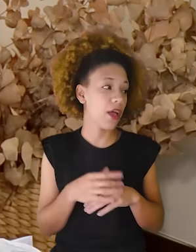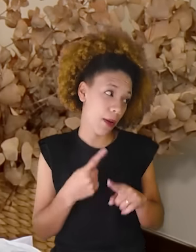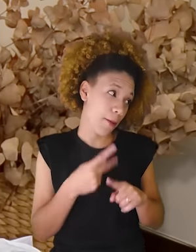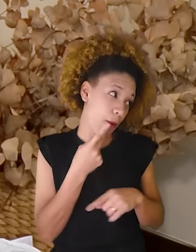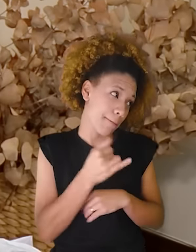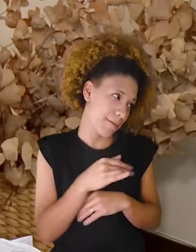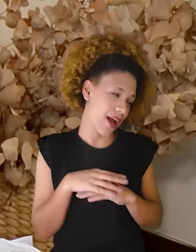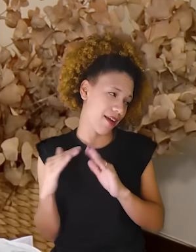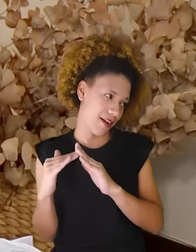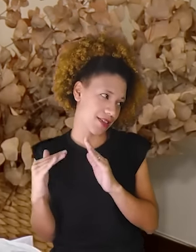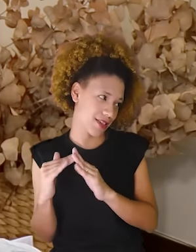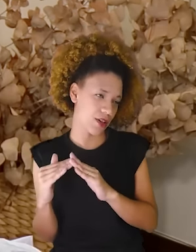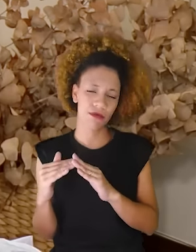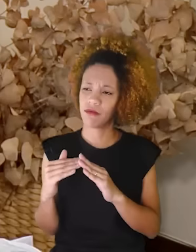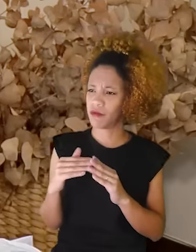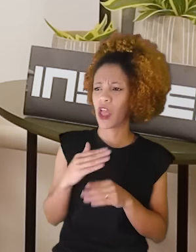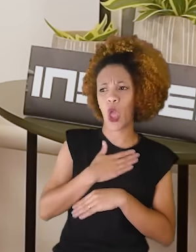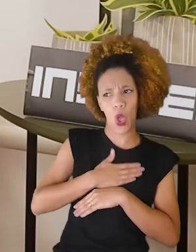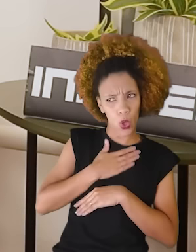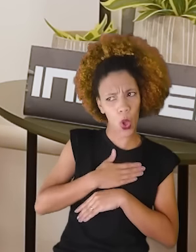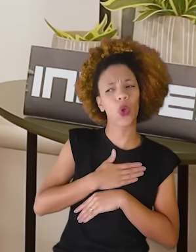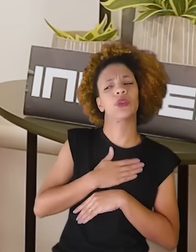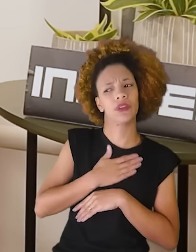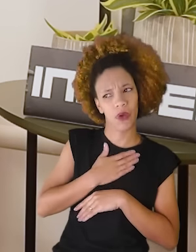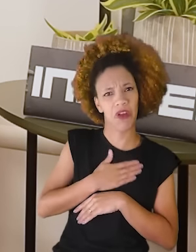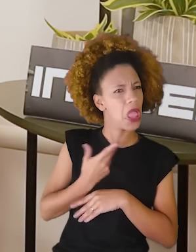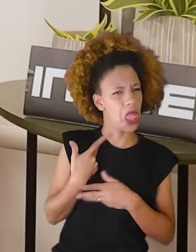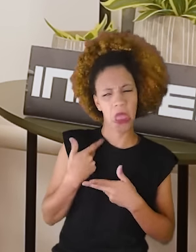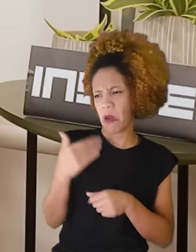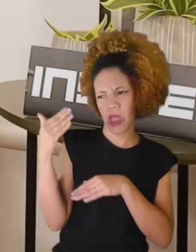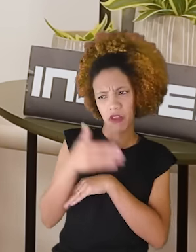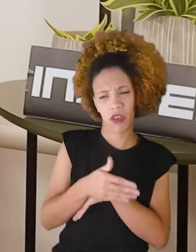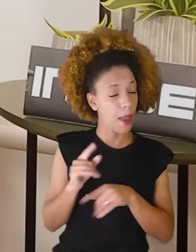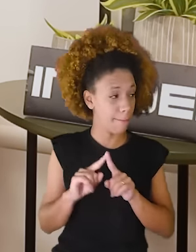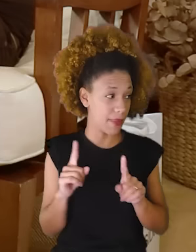teu pai é caseiro Mas você assim de eu curto para caraca eu iria amarradão mas tu tem medo